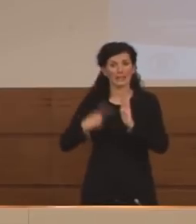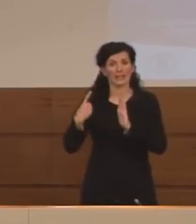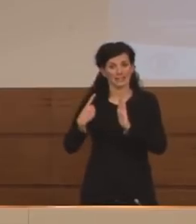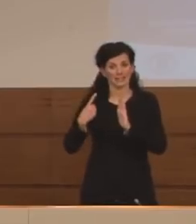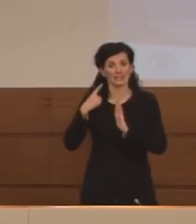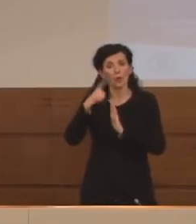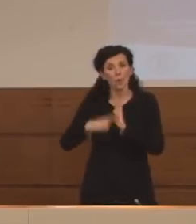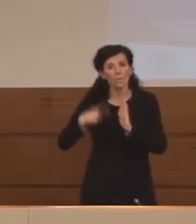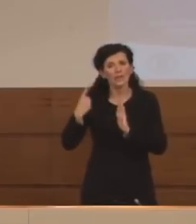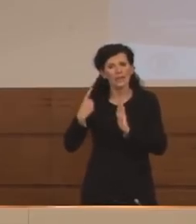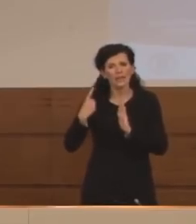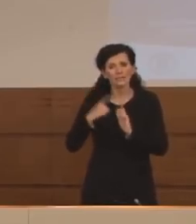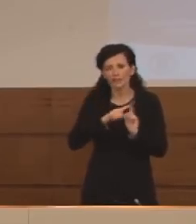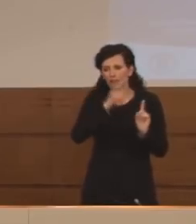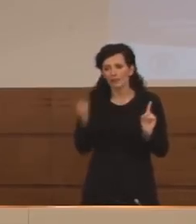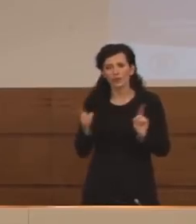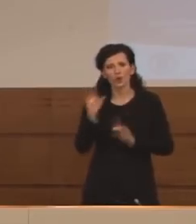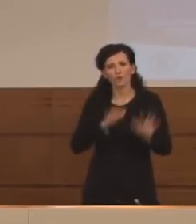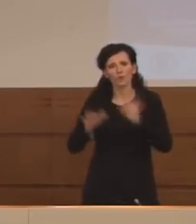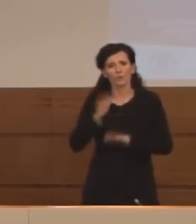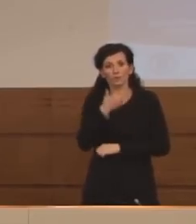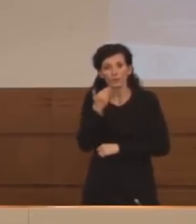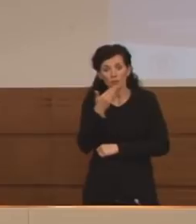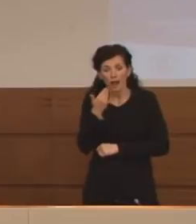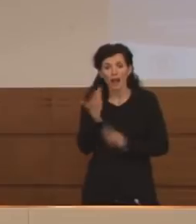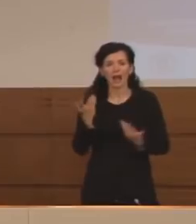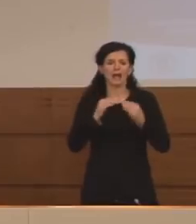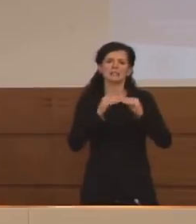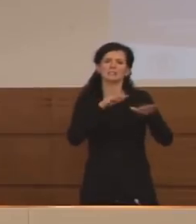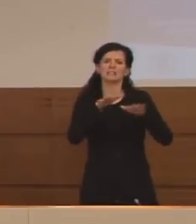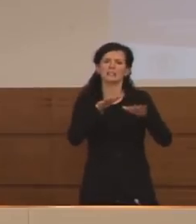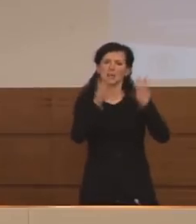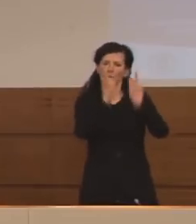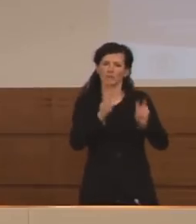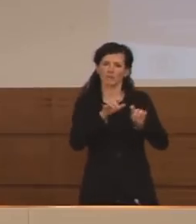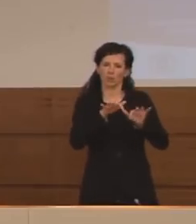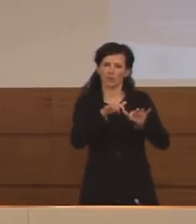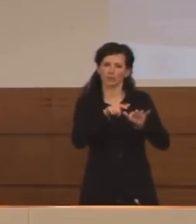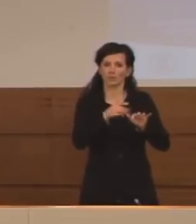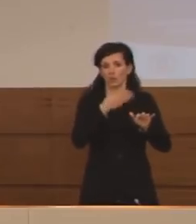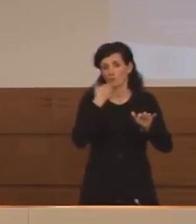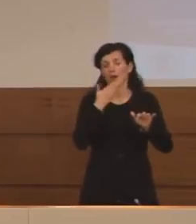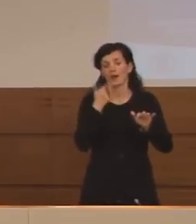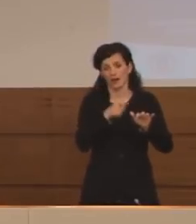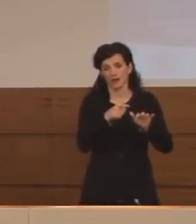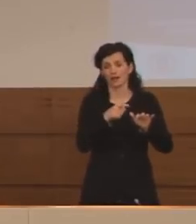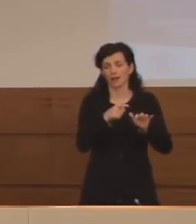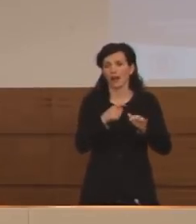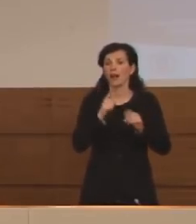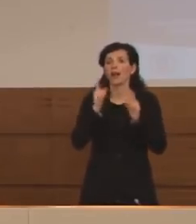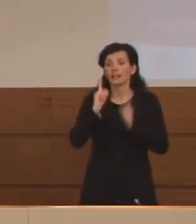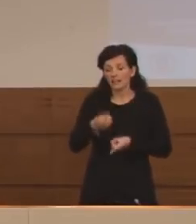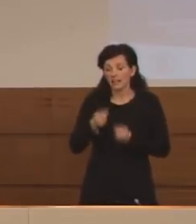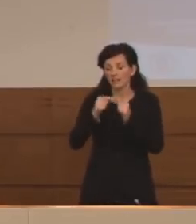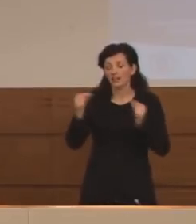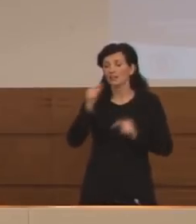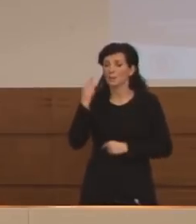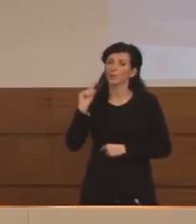Quindi la domanda è su: il sistema infomativo, ancora deficitario, e sulla opportunità di fare il tampone a tutti questi anziani. Grazie.